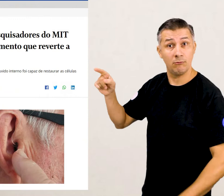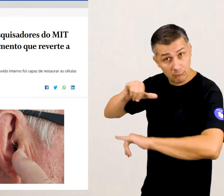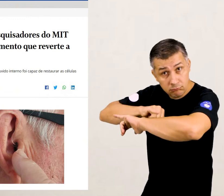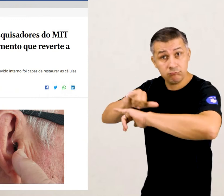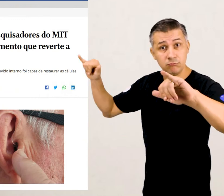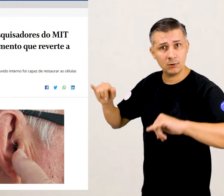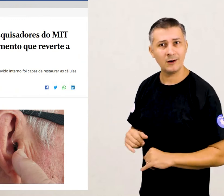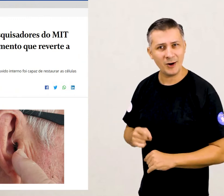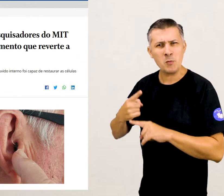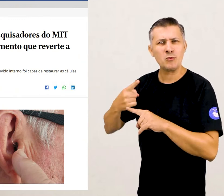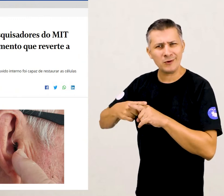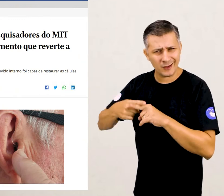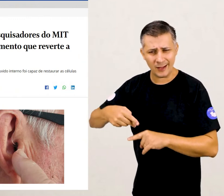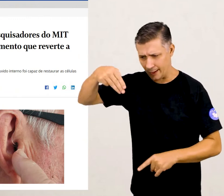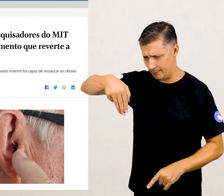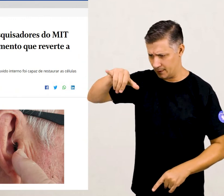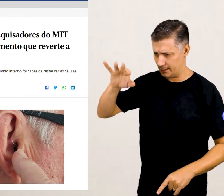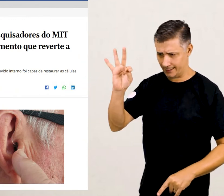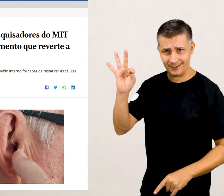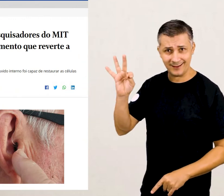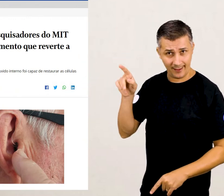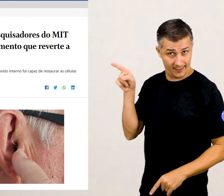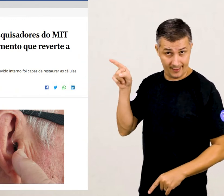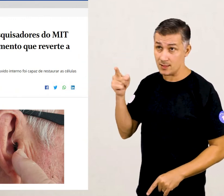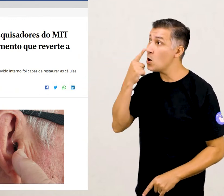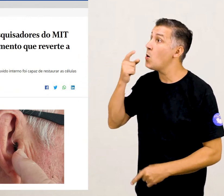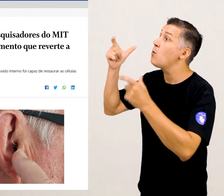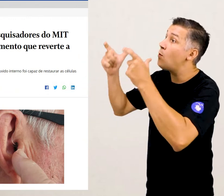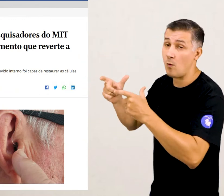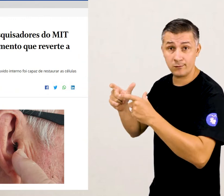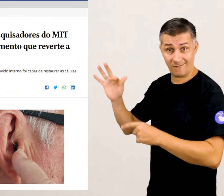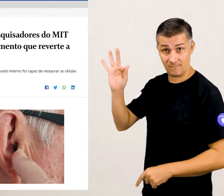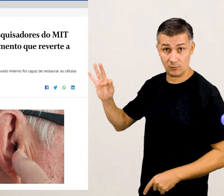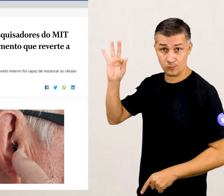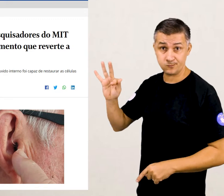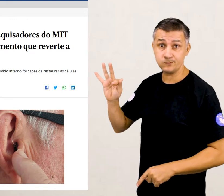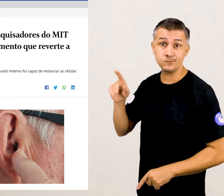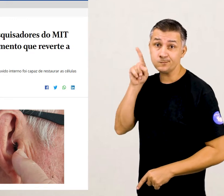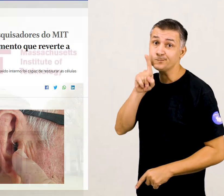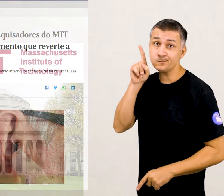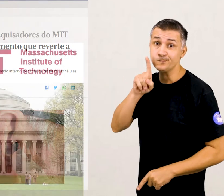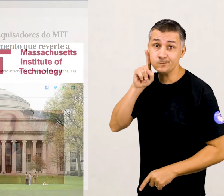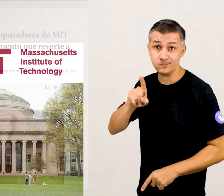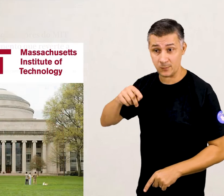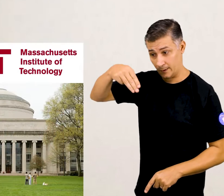Isso porque pesquisadores do MIT - Instituto de Tecnologia de Massachusetts nos Estados